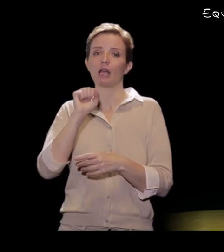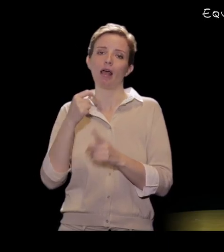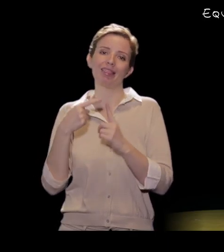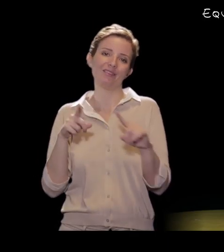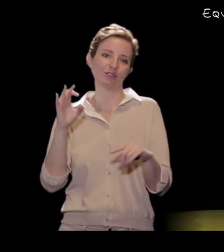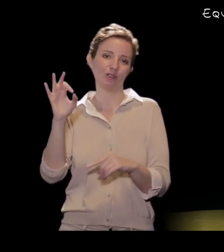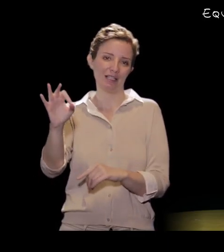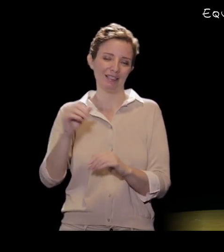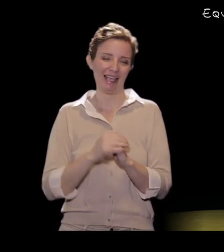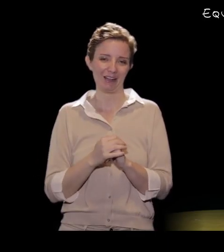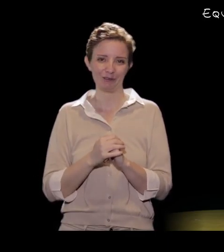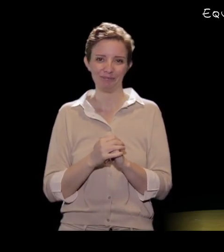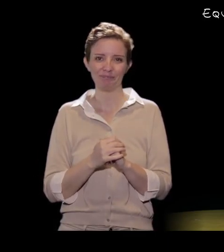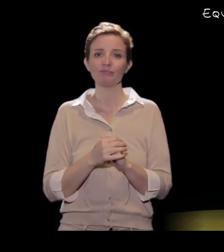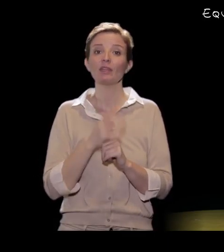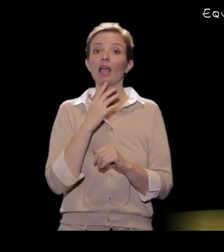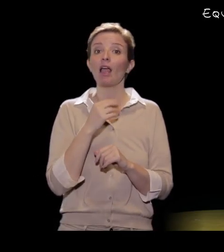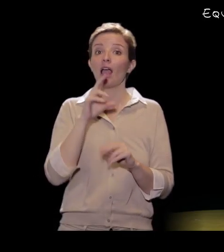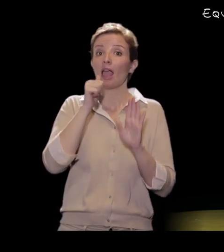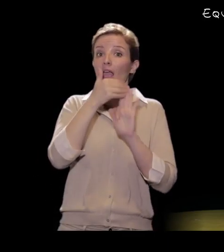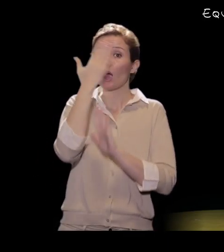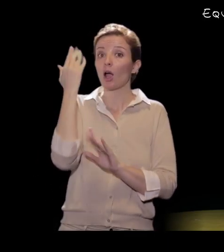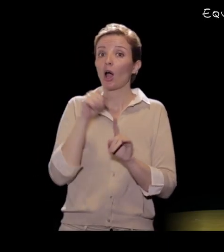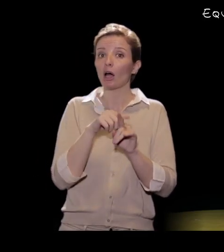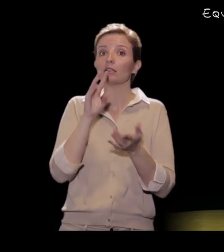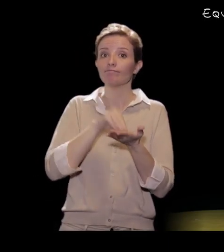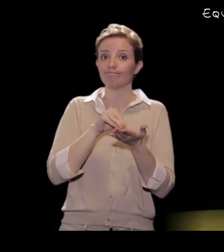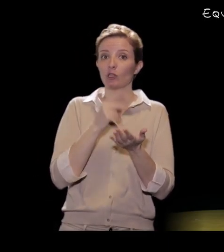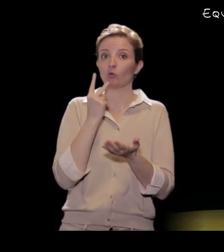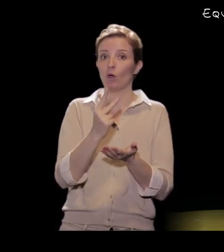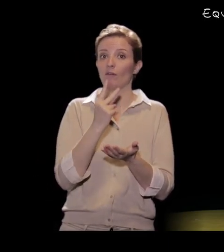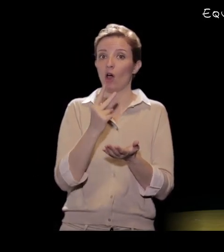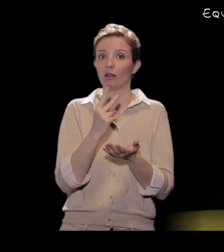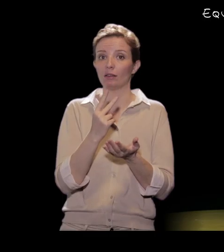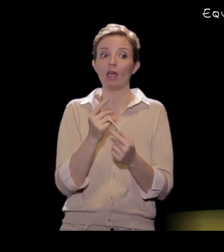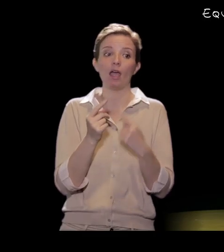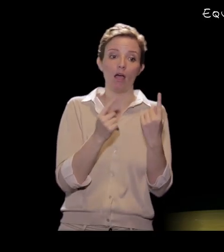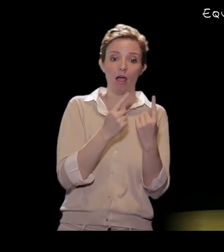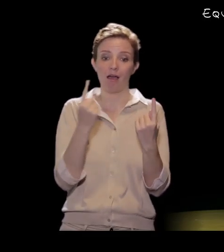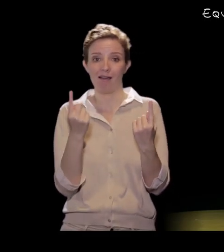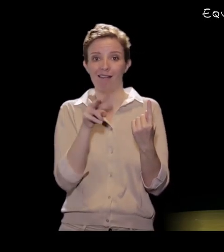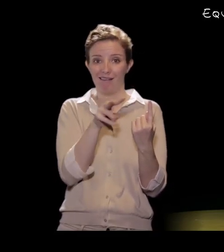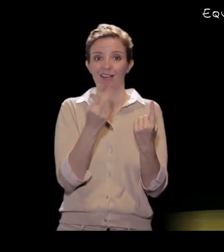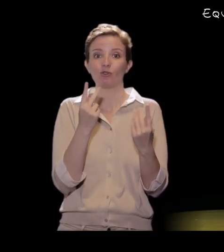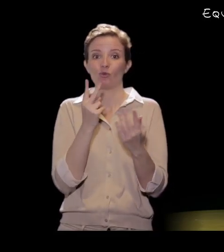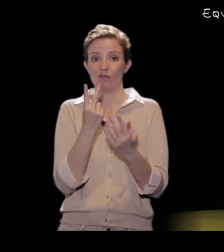L'incognita compare due volte in due termini diversi. In particolare, compare con due esponenti diversi